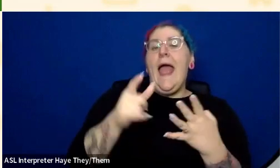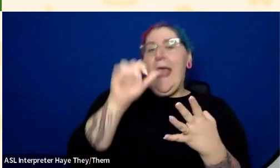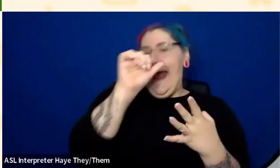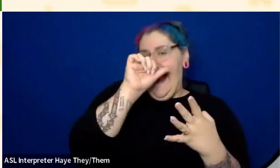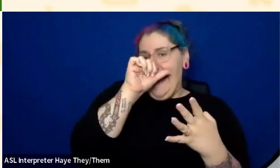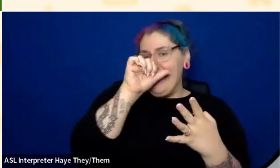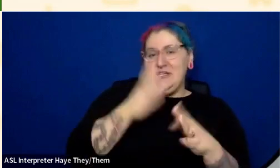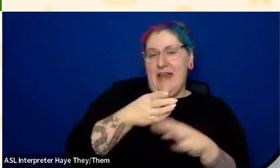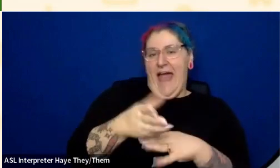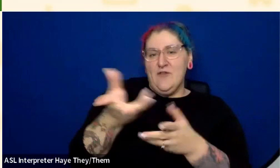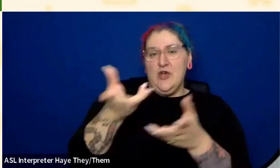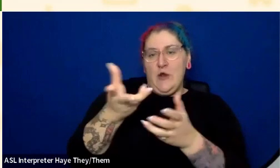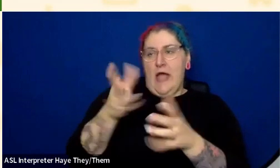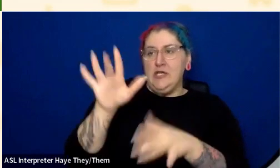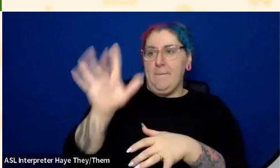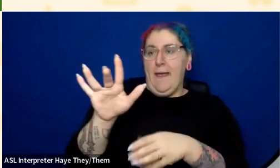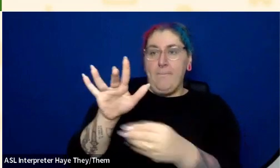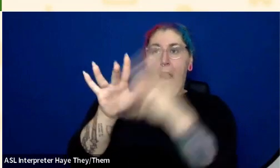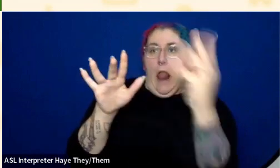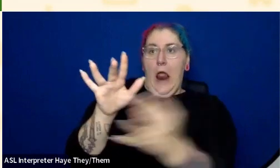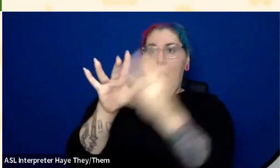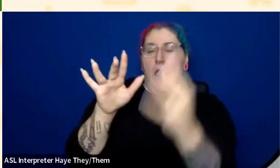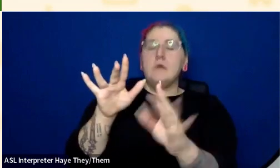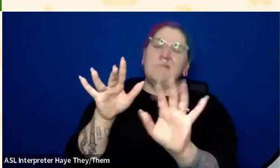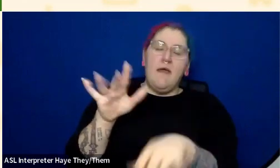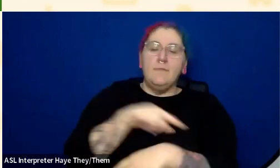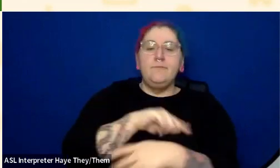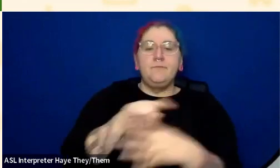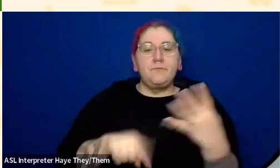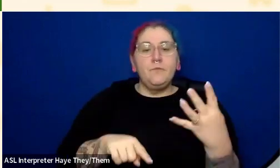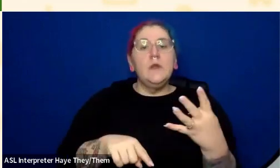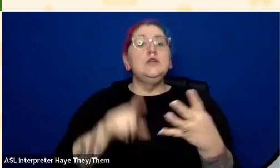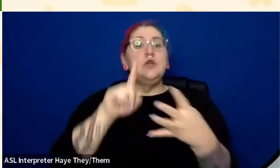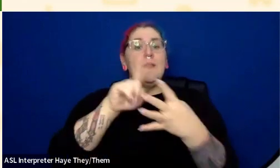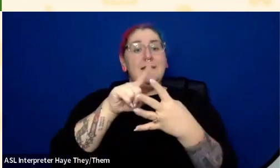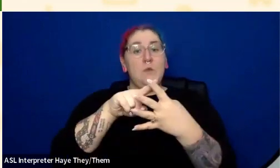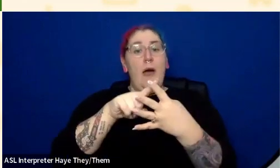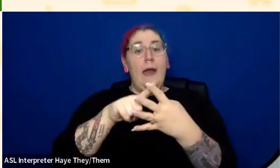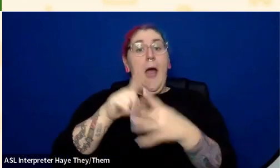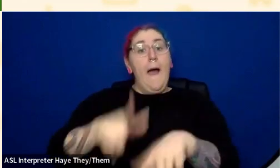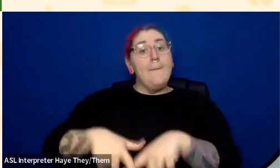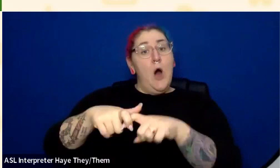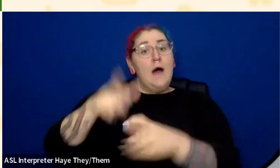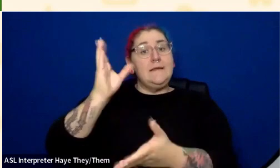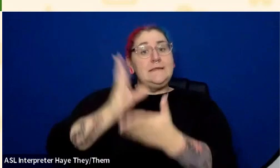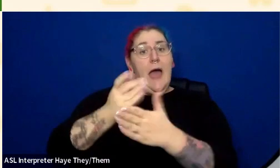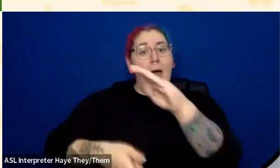Entonces, como una diferenciación rápida, pausar, detener, ocultar es cuando se carga la página e inicia la animación.